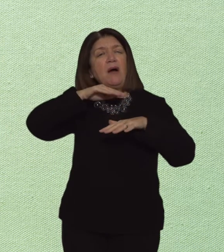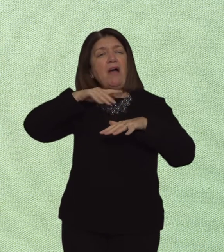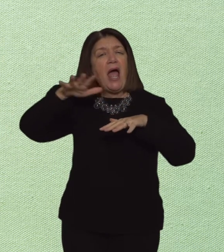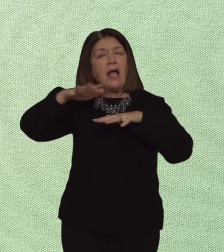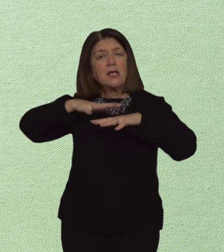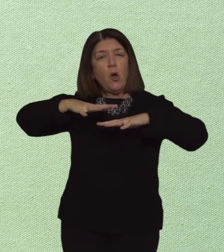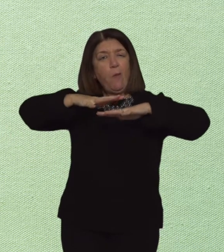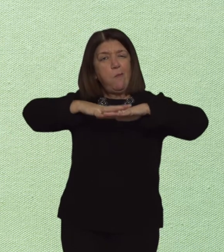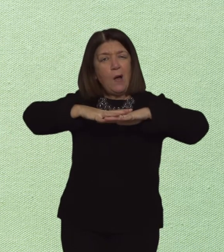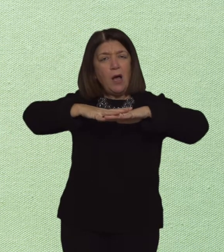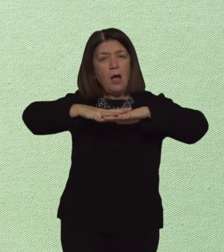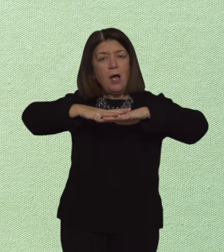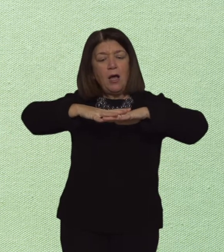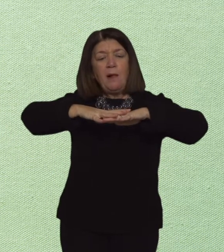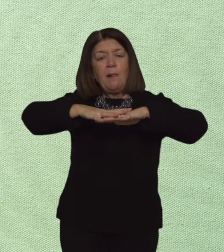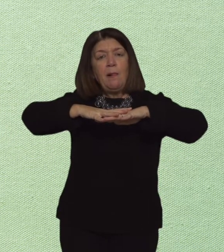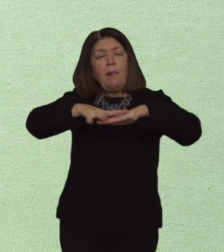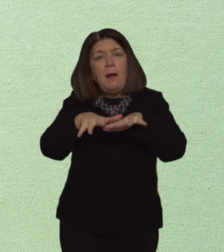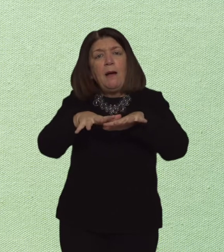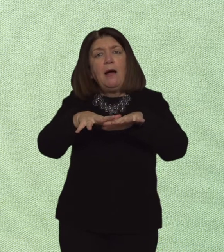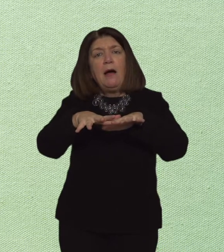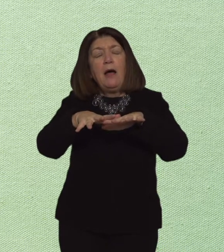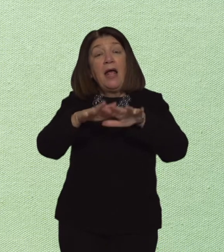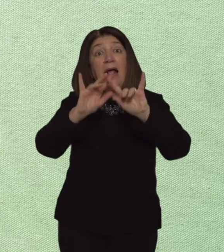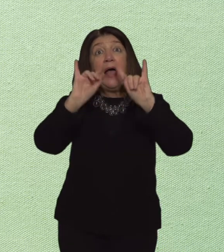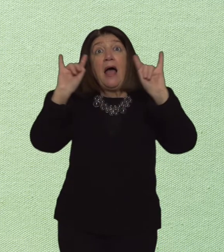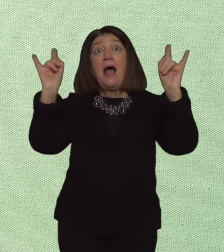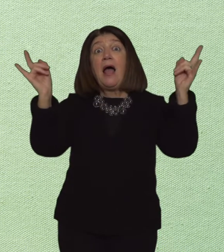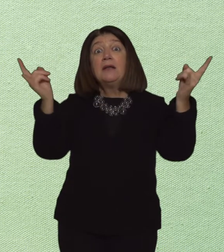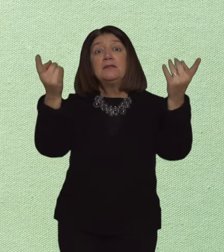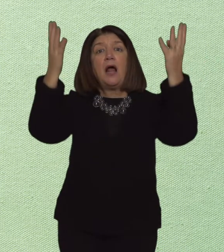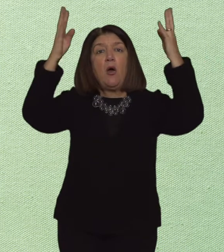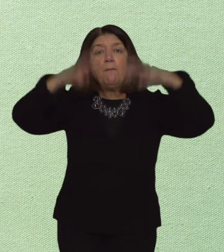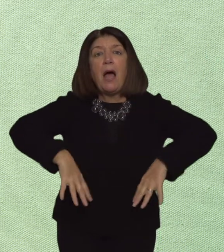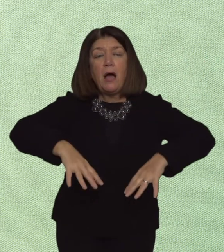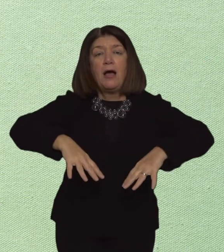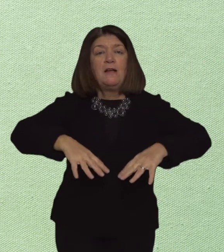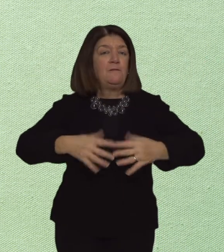di un regime, ti cade tutto il castello e quindi non puoi mai mettere in discussione